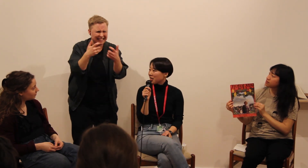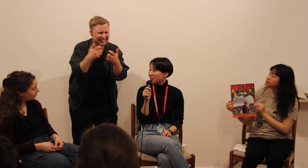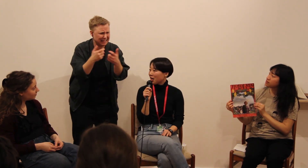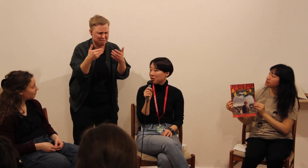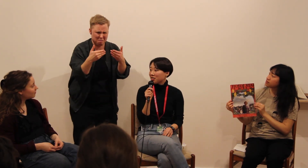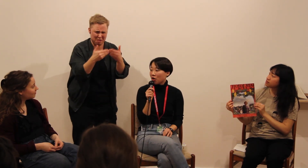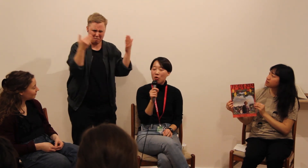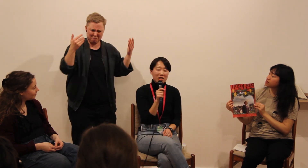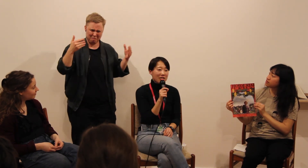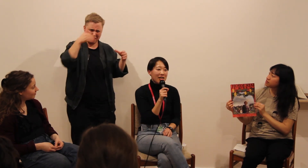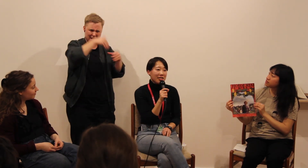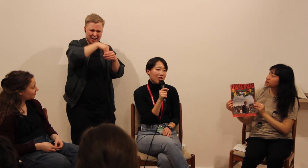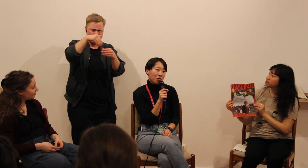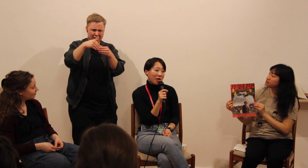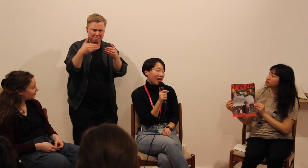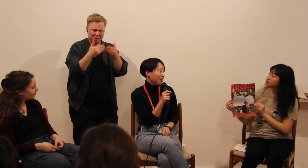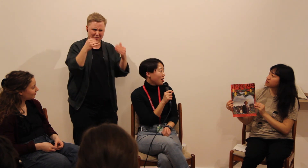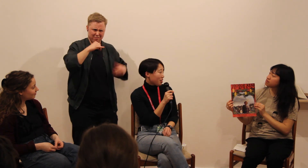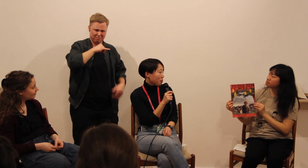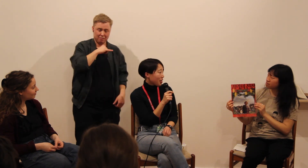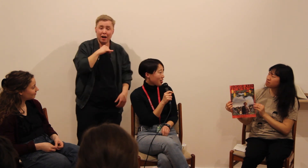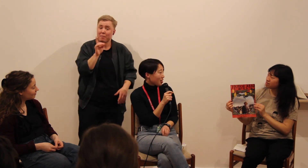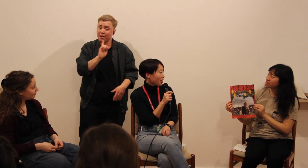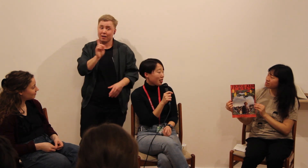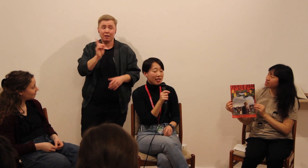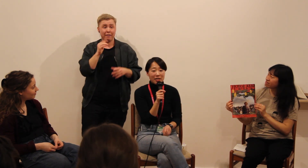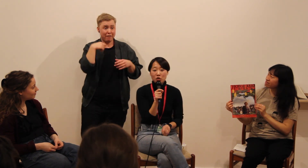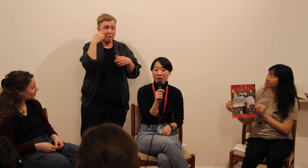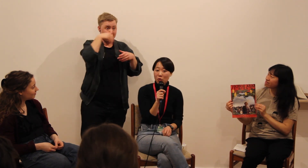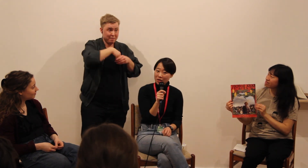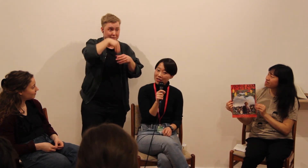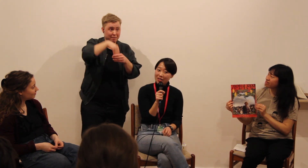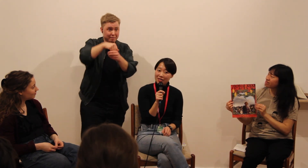Es ist immer irgendwie mit meinen Projekten verbunden genauso wie mit meiner Arbeit.